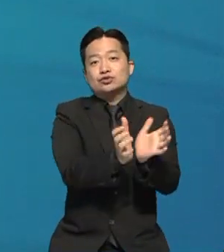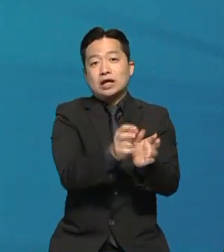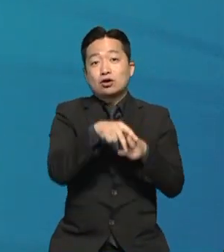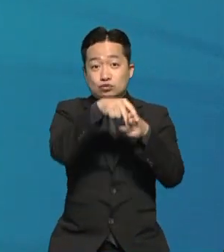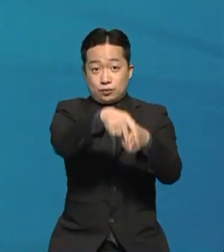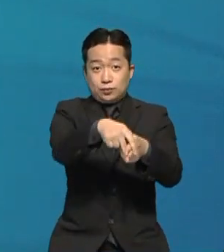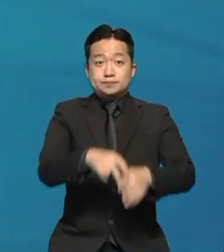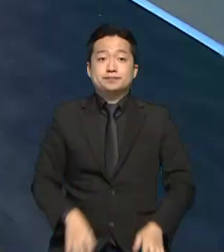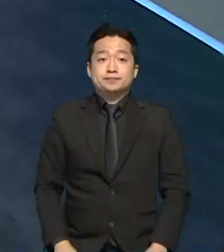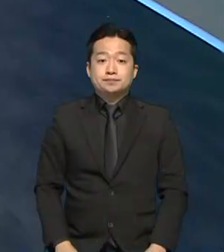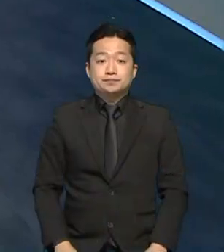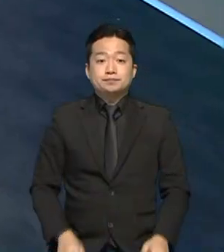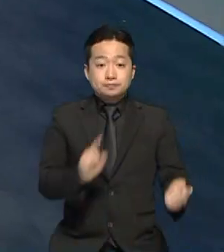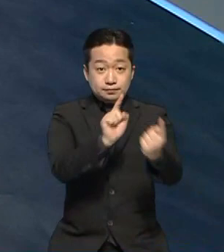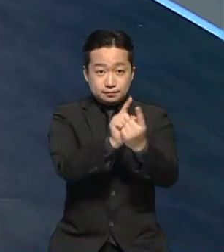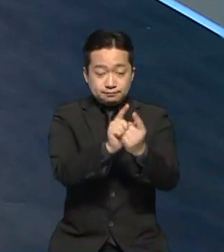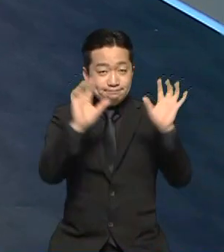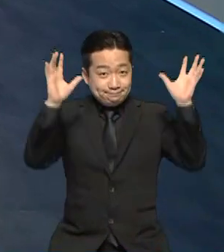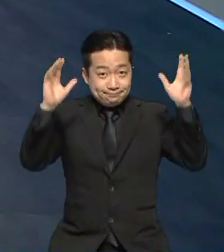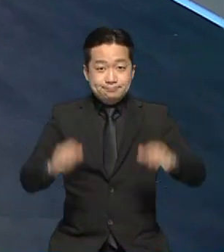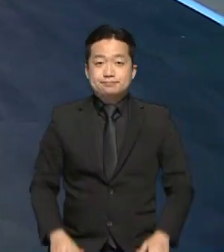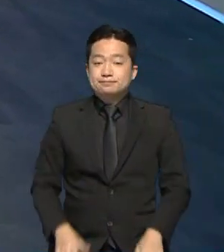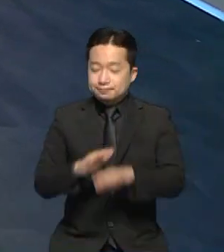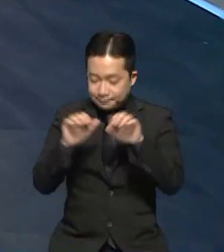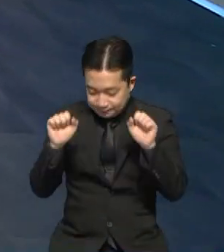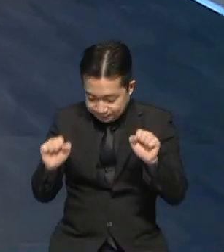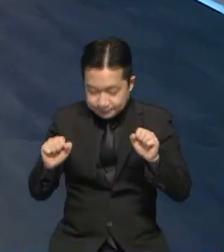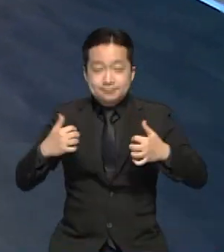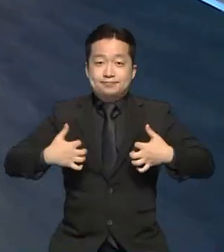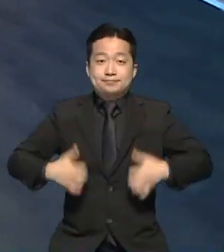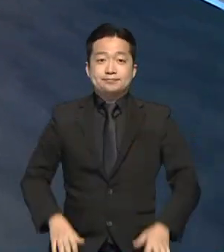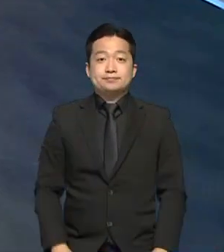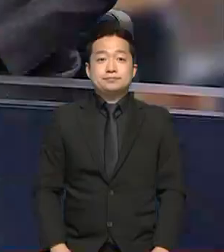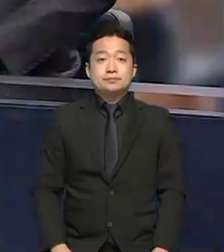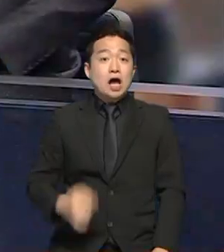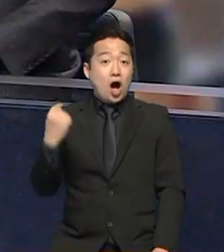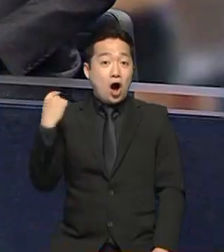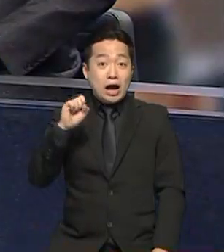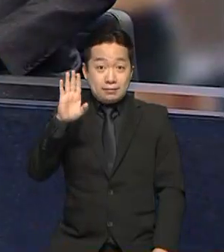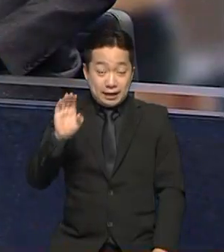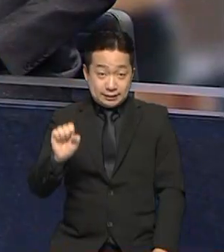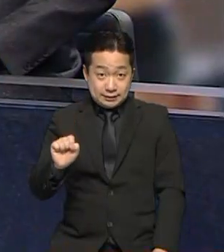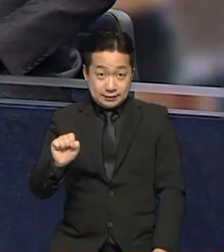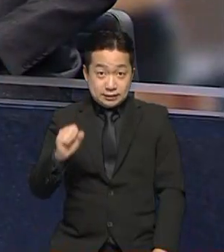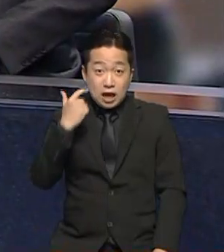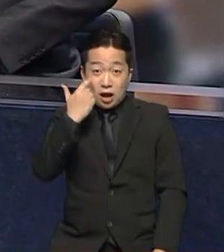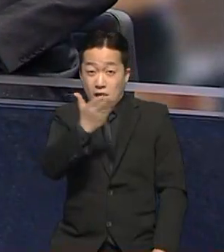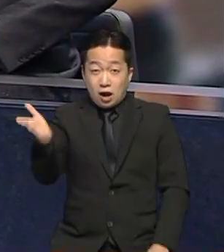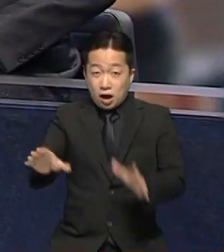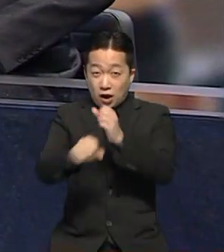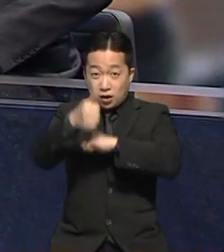어서 오십시오. 반갑습니다. (앵커) 어제 SBS 여론조사 결과를 보도해